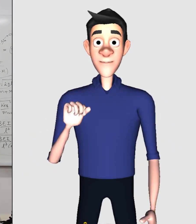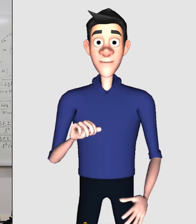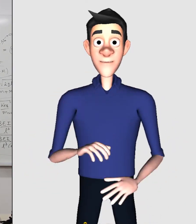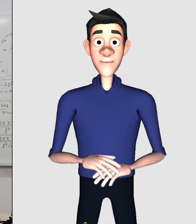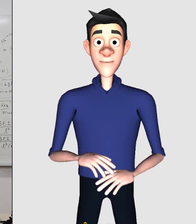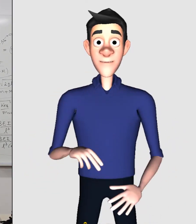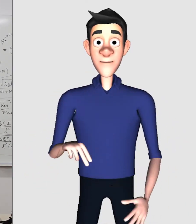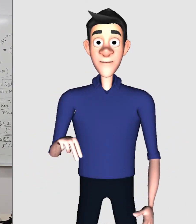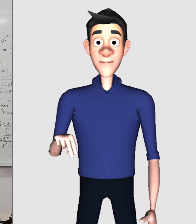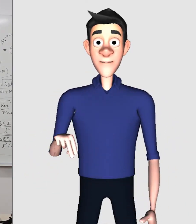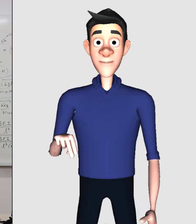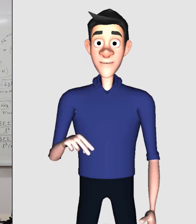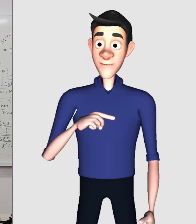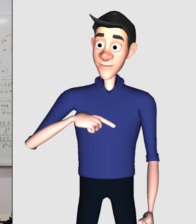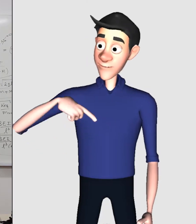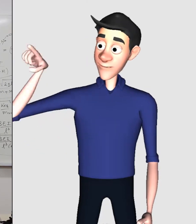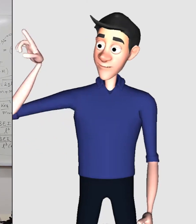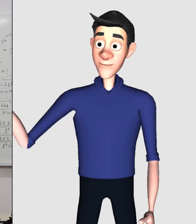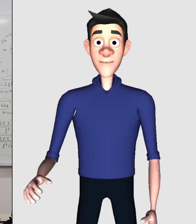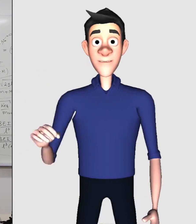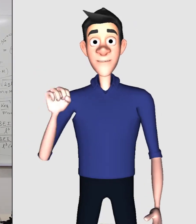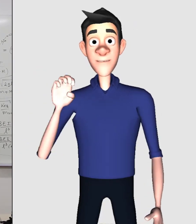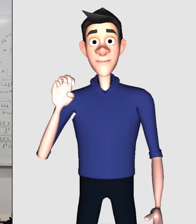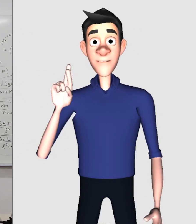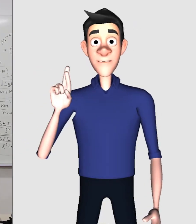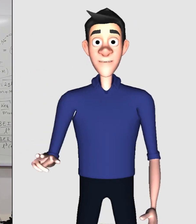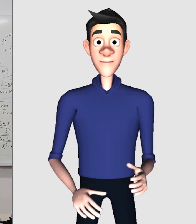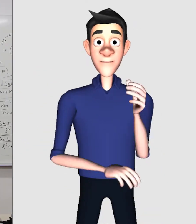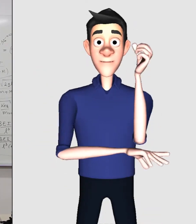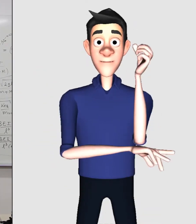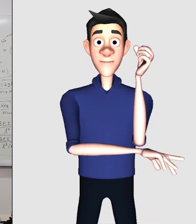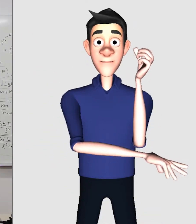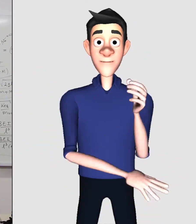Essa é a velocidade que nós procuramos